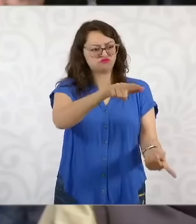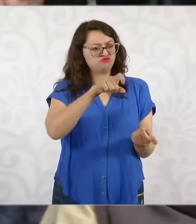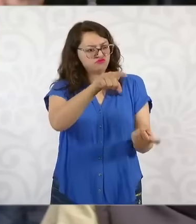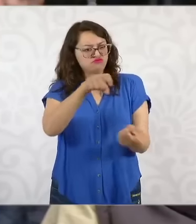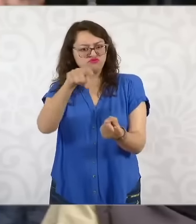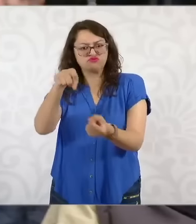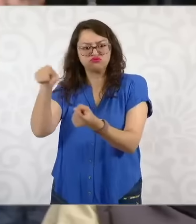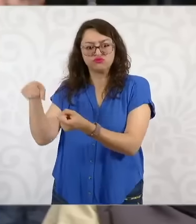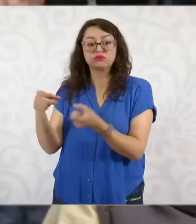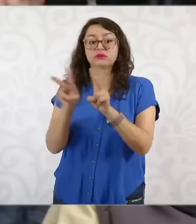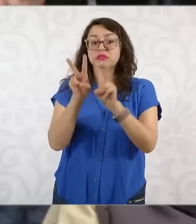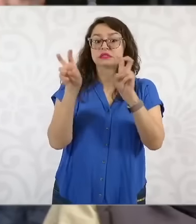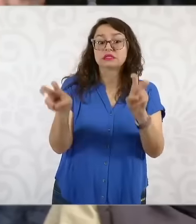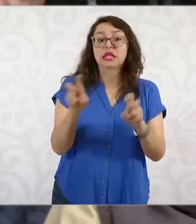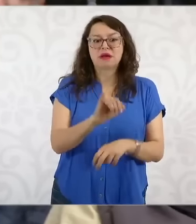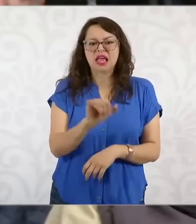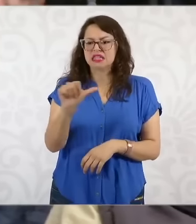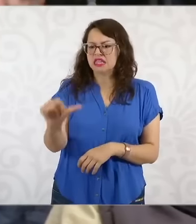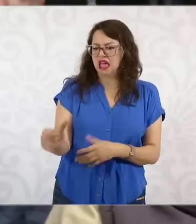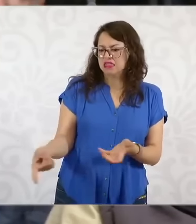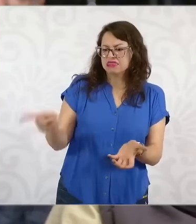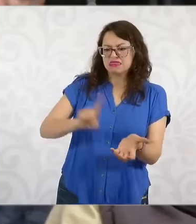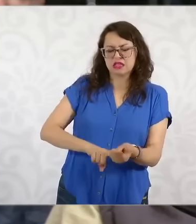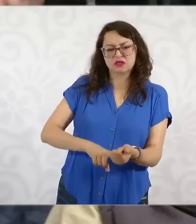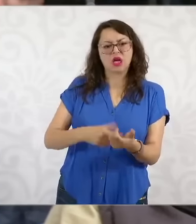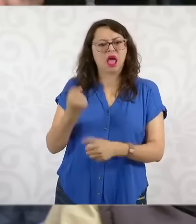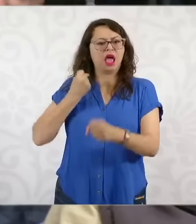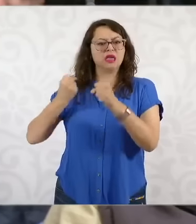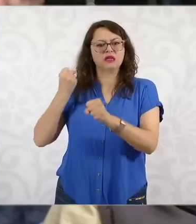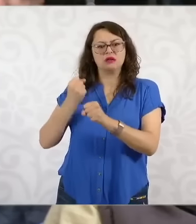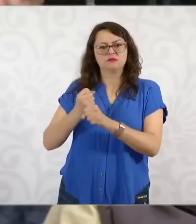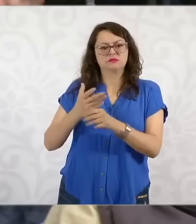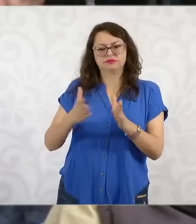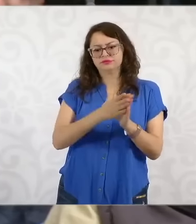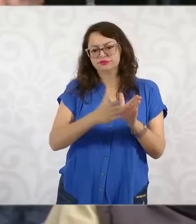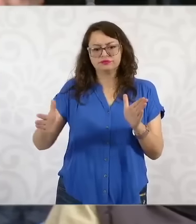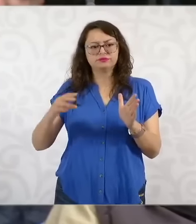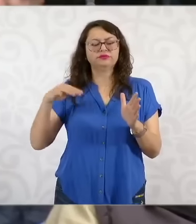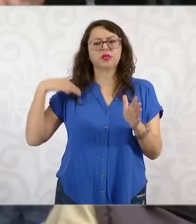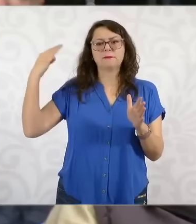Esto por el tema de la inteligencia artificial. Esto ocurrió entre los meses de marzo y abril y